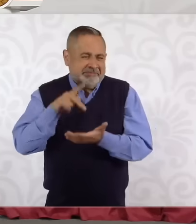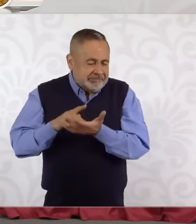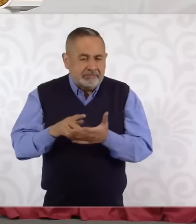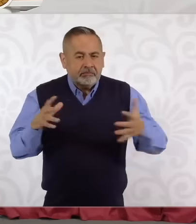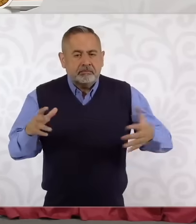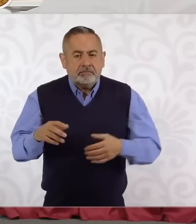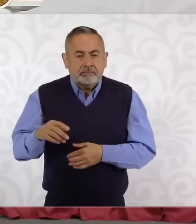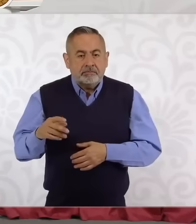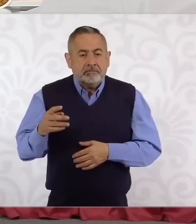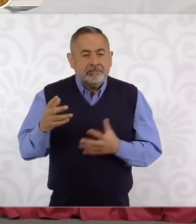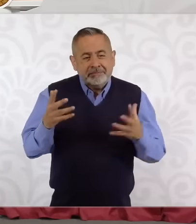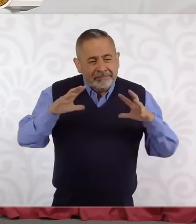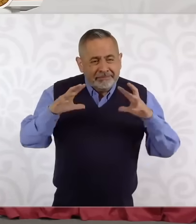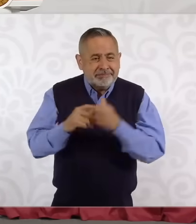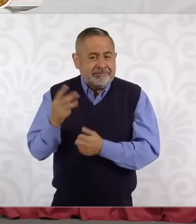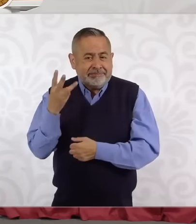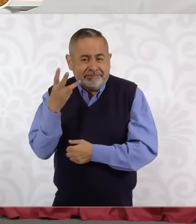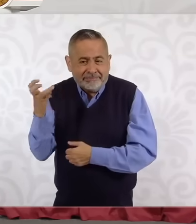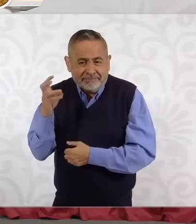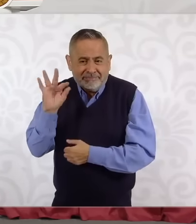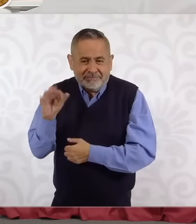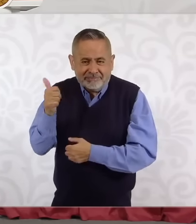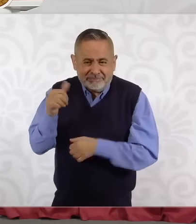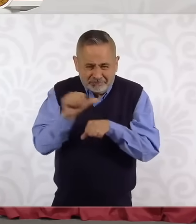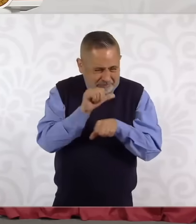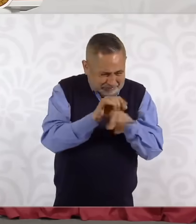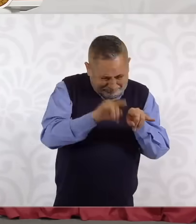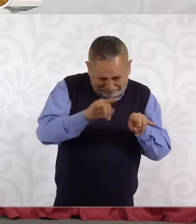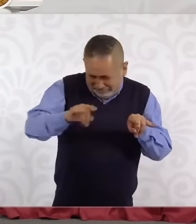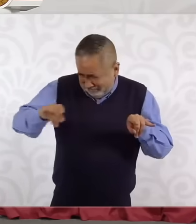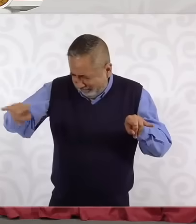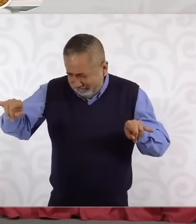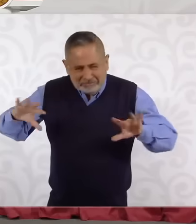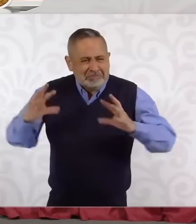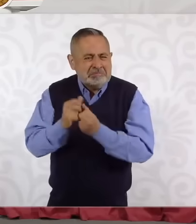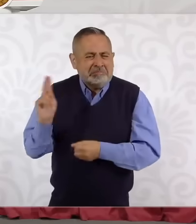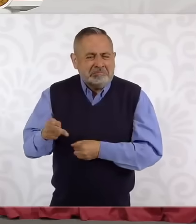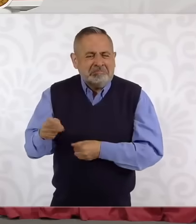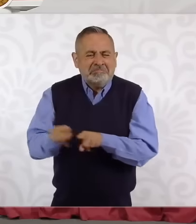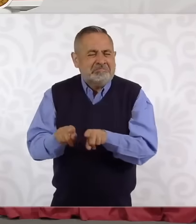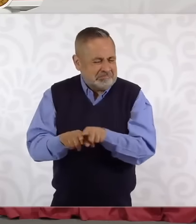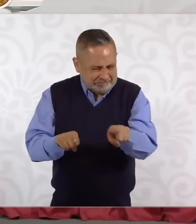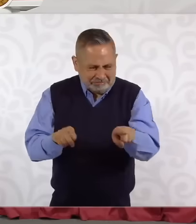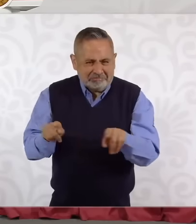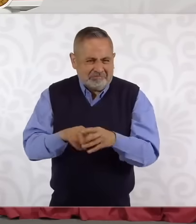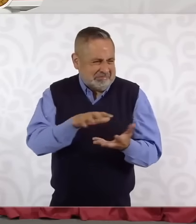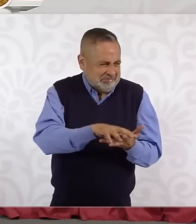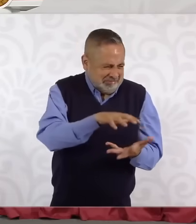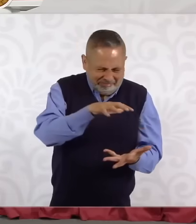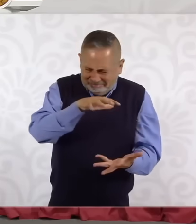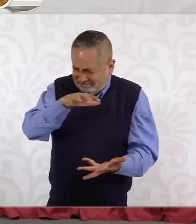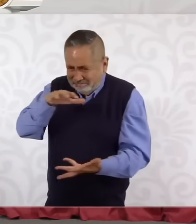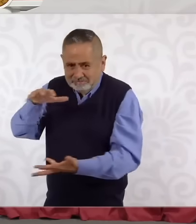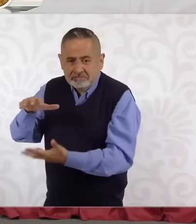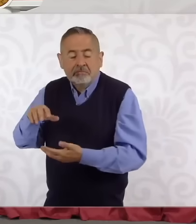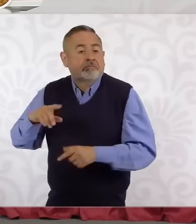Ahora pongan 346 coches así en fila. Todo eso es lo que se ha incautado de droga desde que